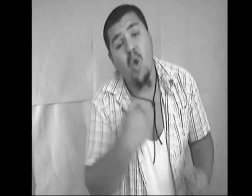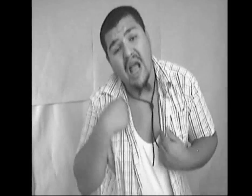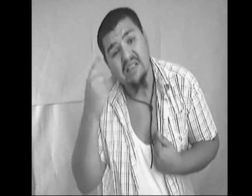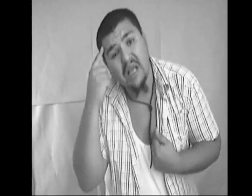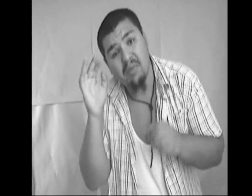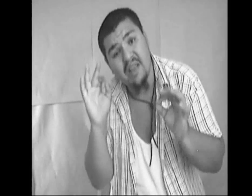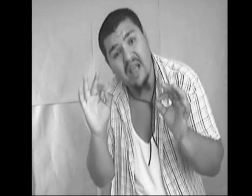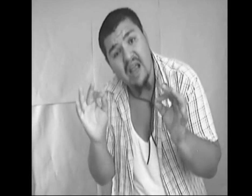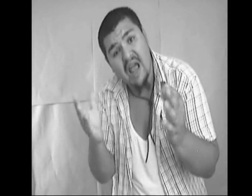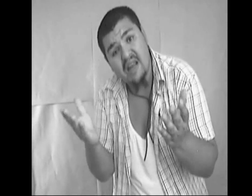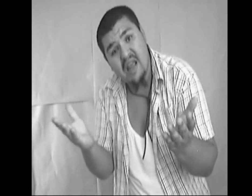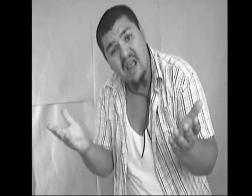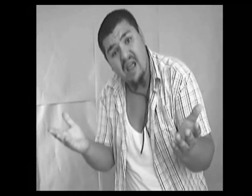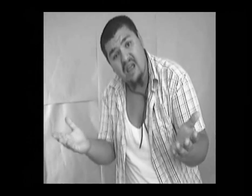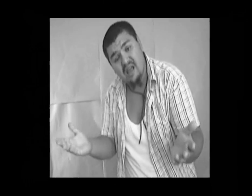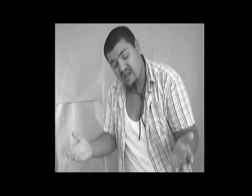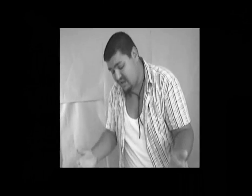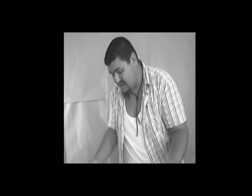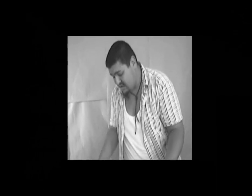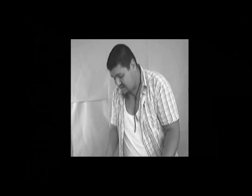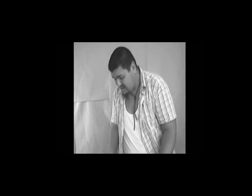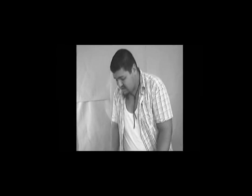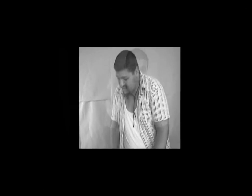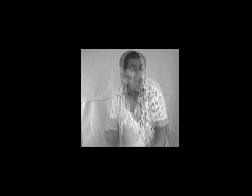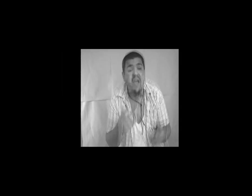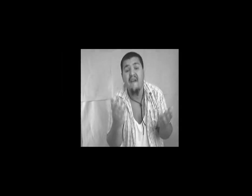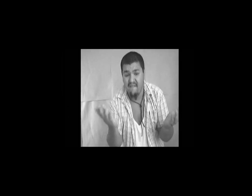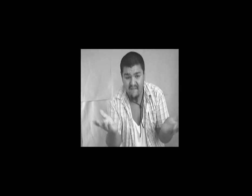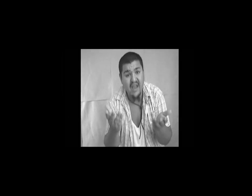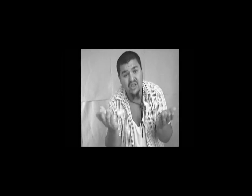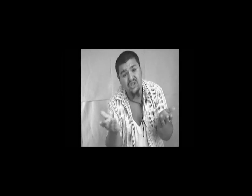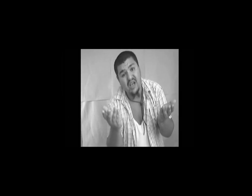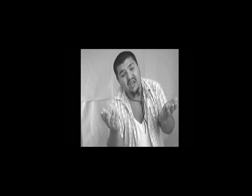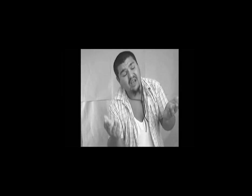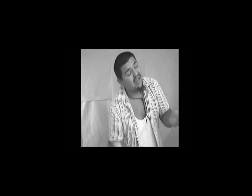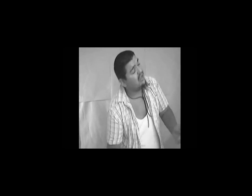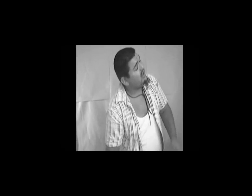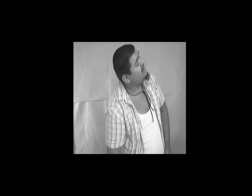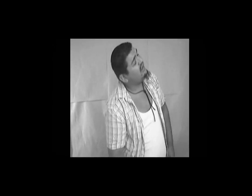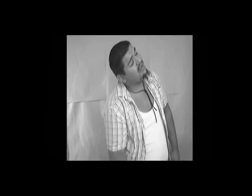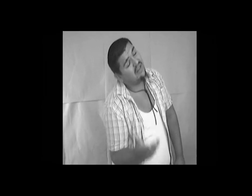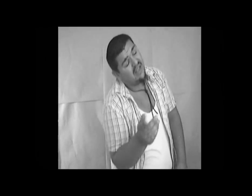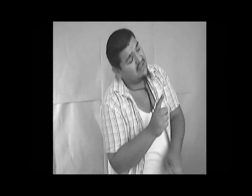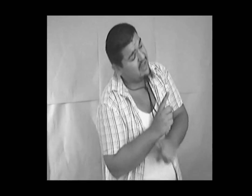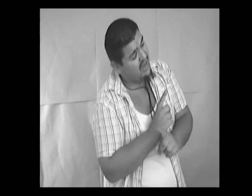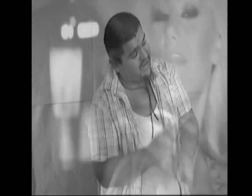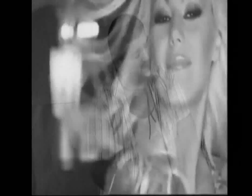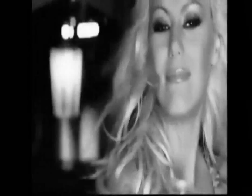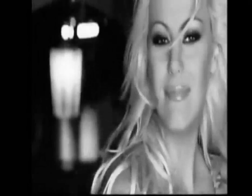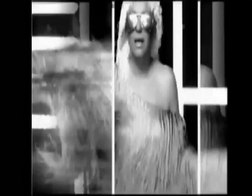но аз си знам така ли е вече те нямам. but I know there is already so they do not have. 31 00:03:49,740 --> 00:03:55:,660 И немога ............ And I can't .........